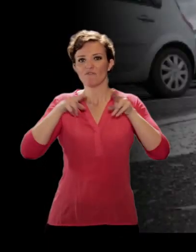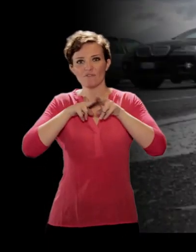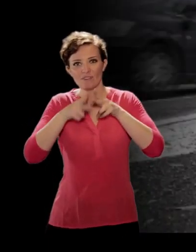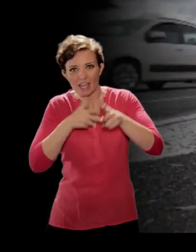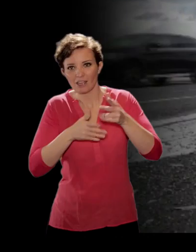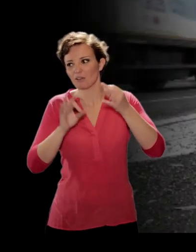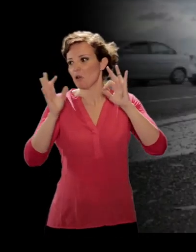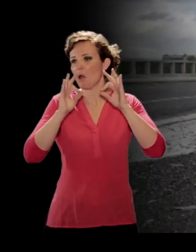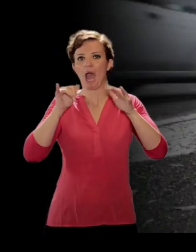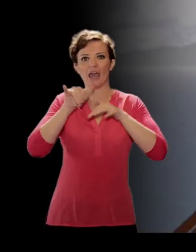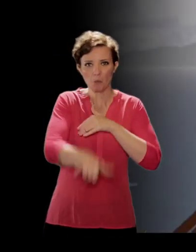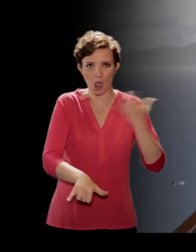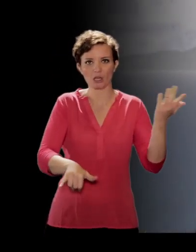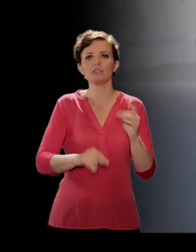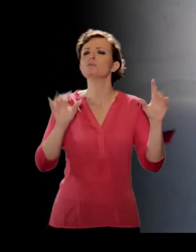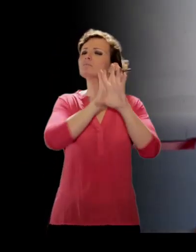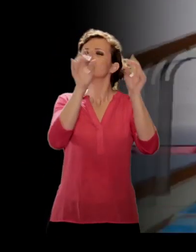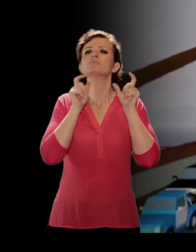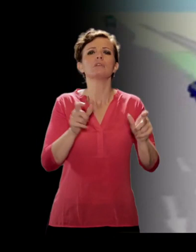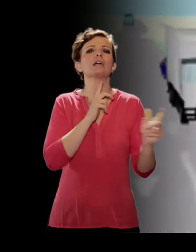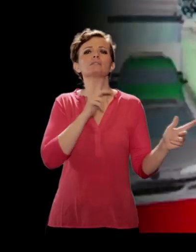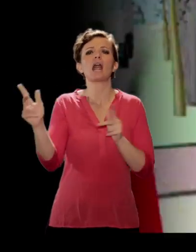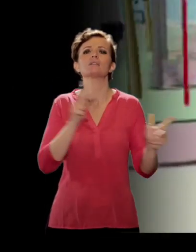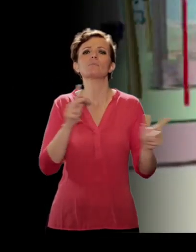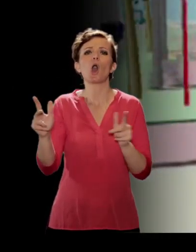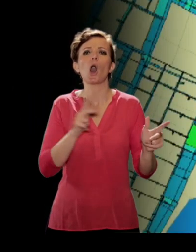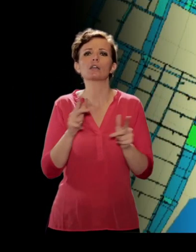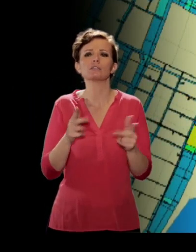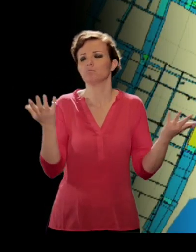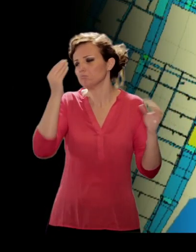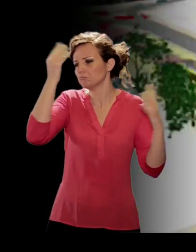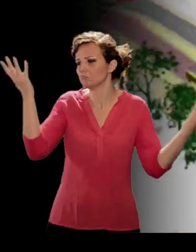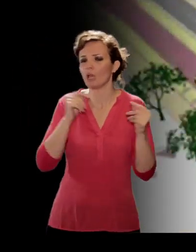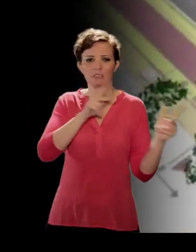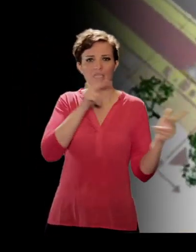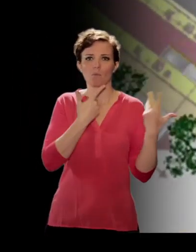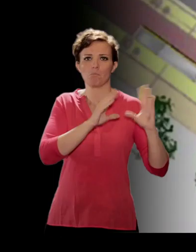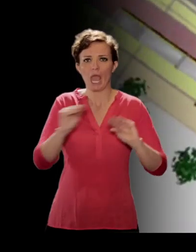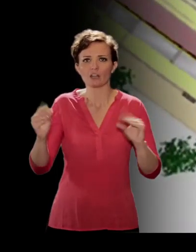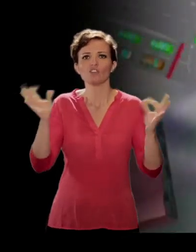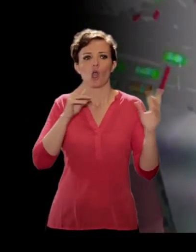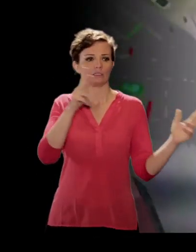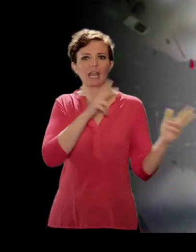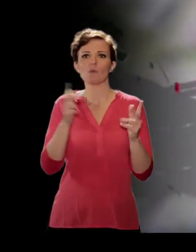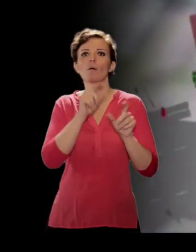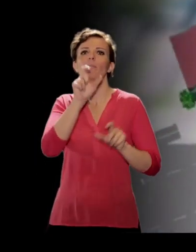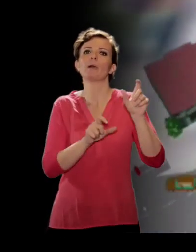tutto quello che riguarda i trasporti e la gestione del sistema di trasporti, trasporti merci e trasporti passeggeri.